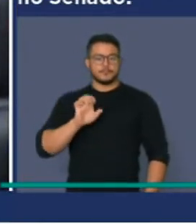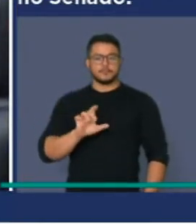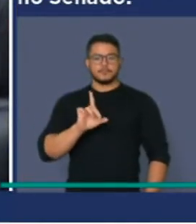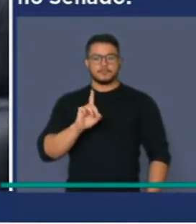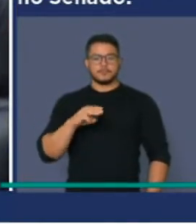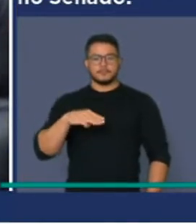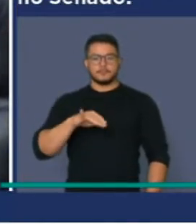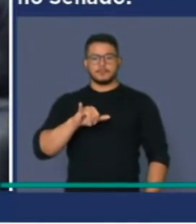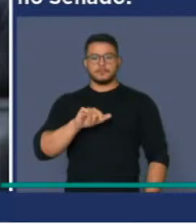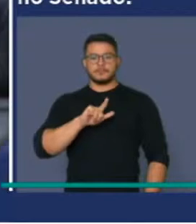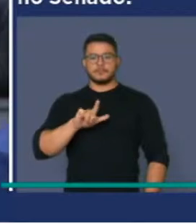DEPUTADO EDMILSO N ACABAMOS DE TER NOTÍCIA QUE ACABA DE SER